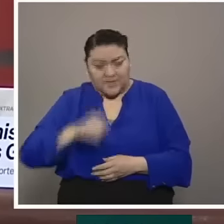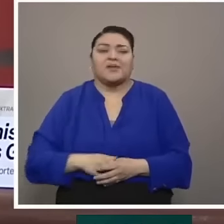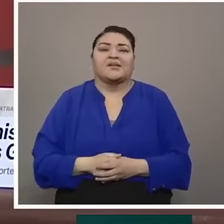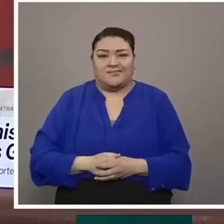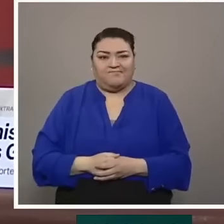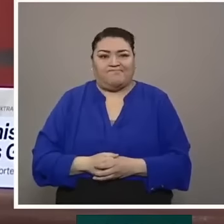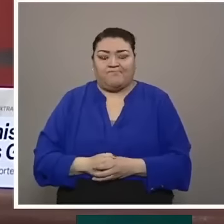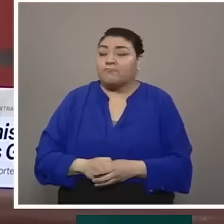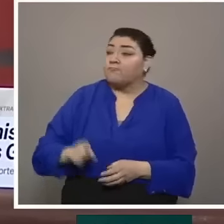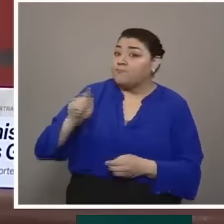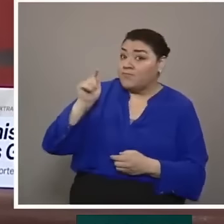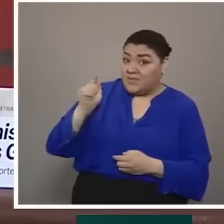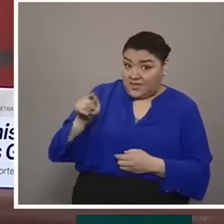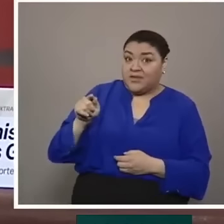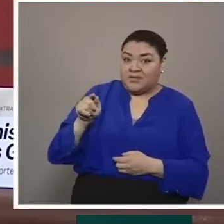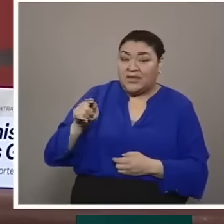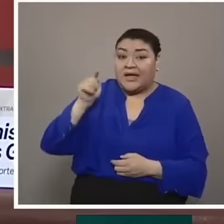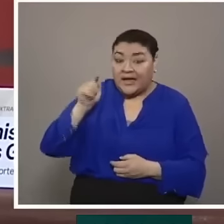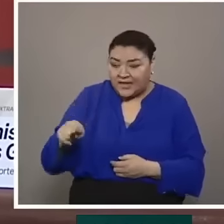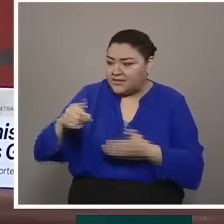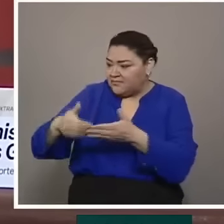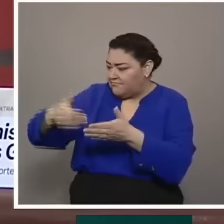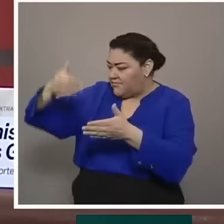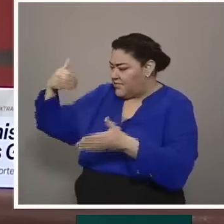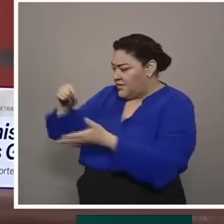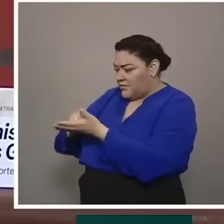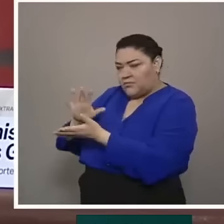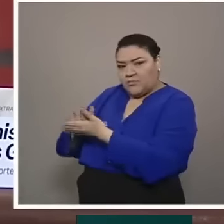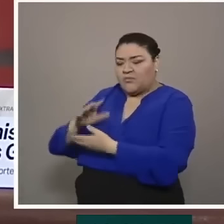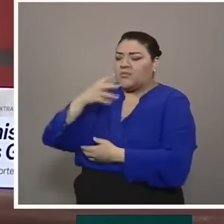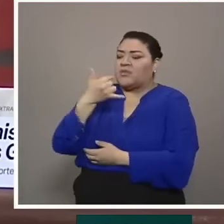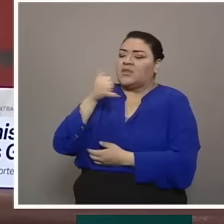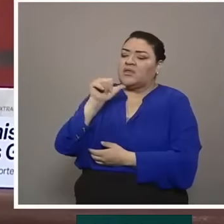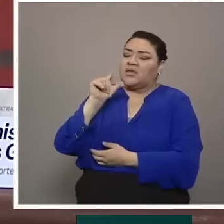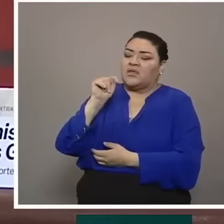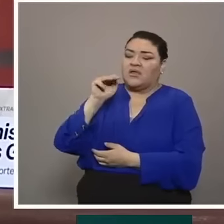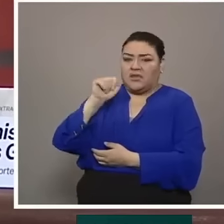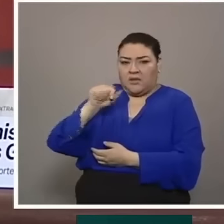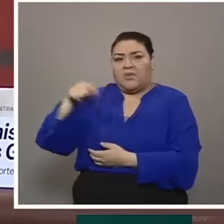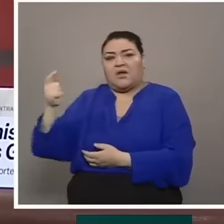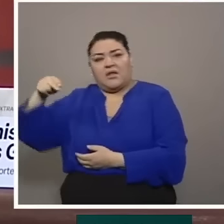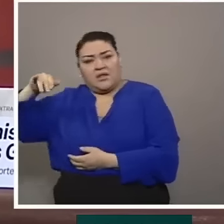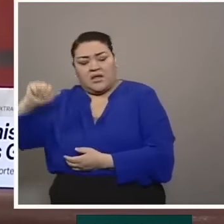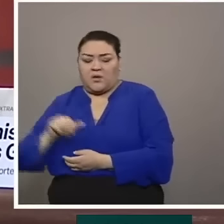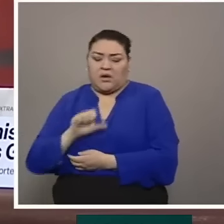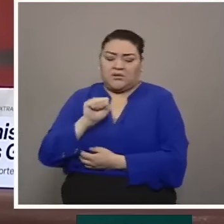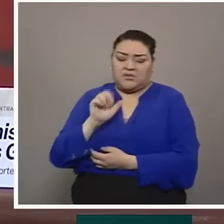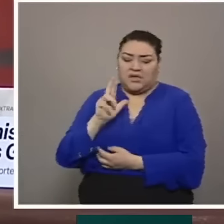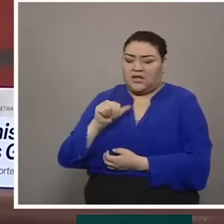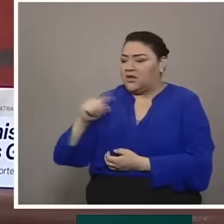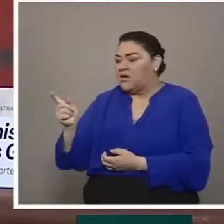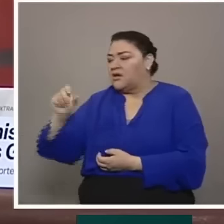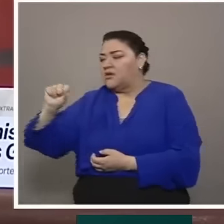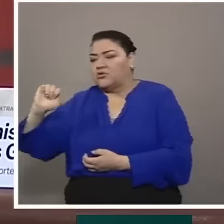Es en precedentes como Yatama contra Nicaragua, Saramaca contra Surinam, pueblo indígeno sucuro